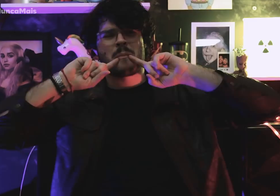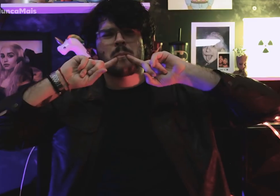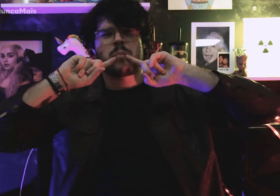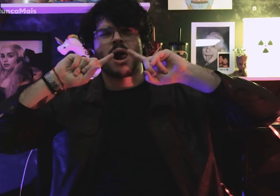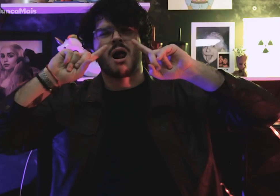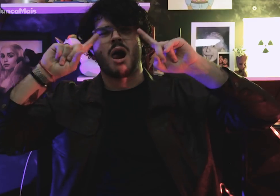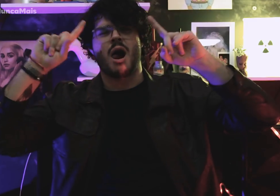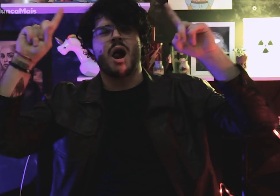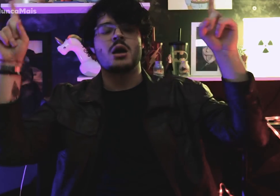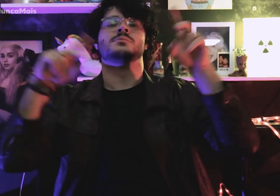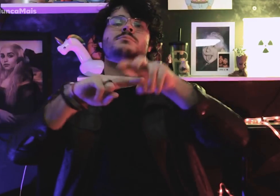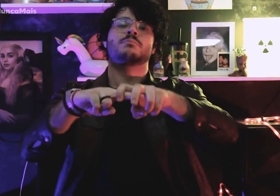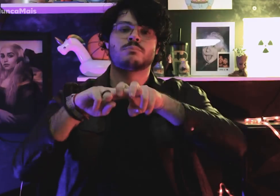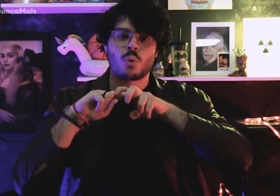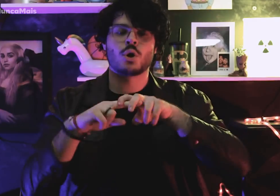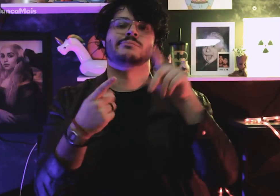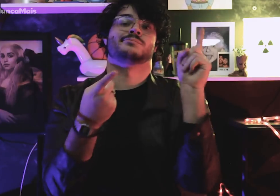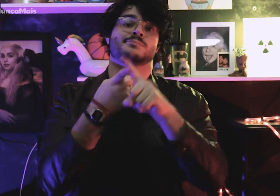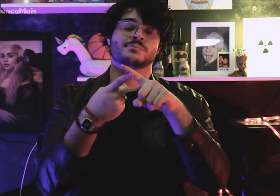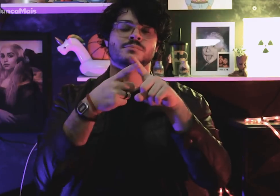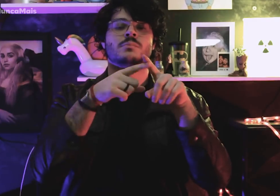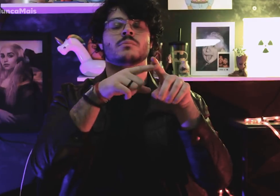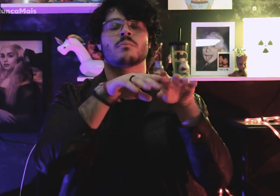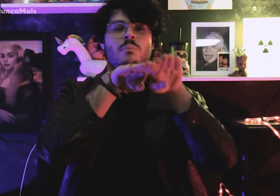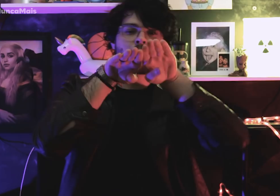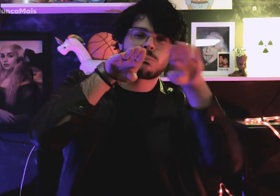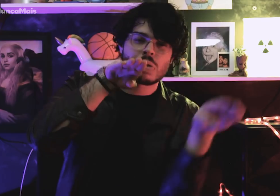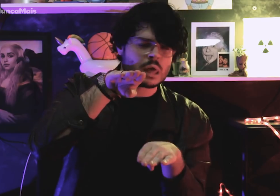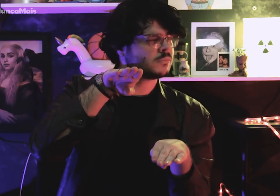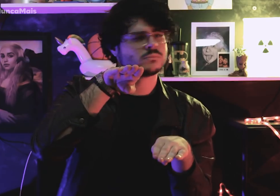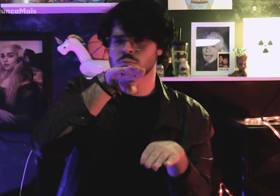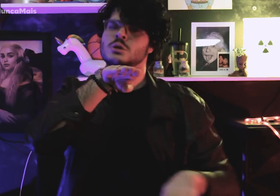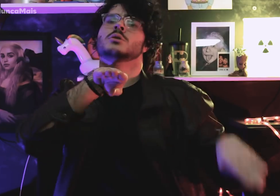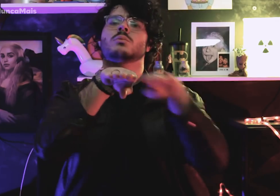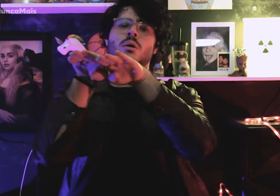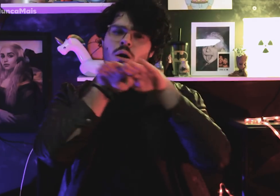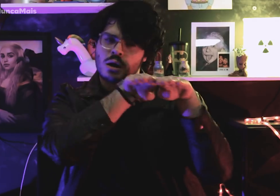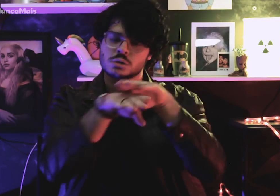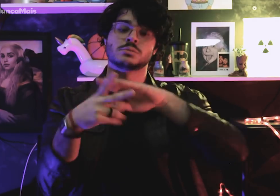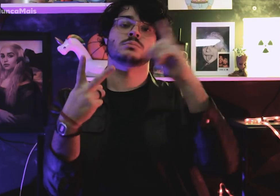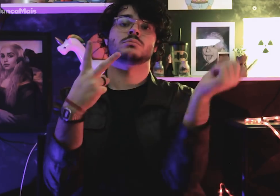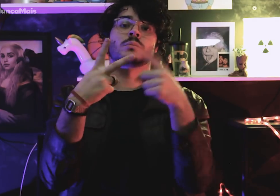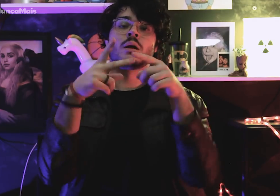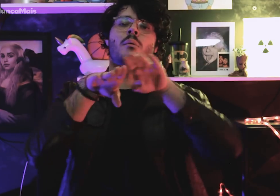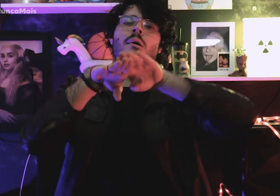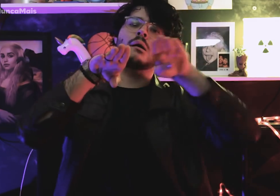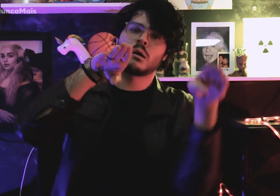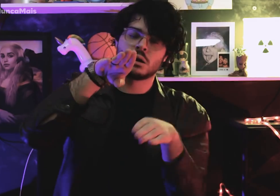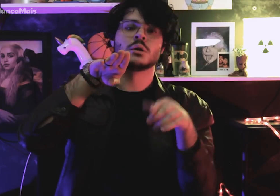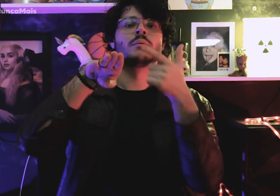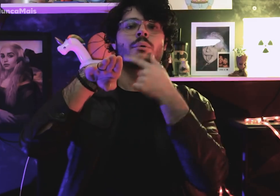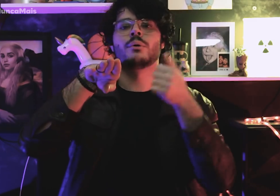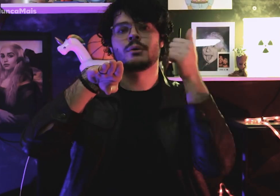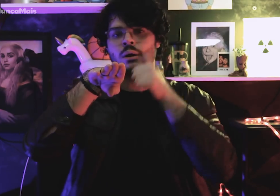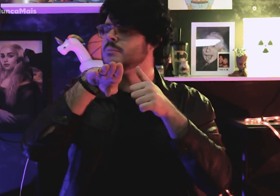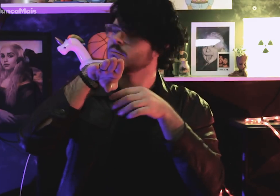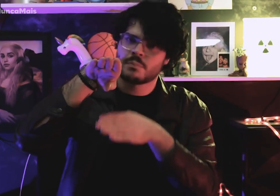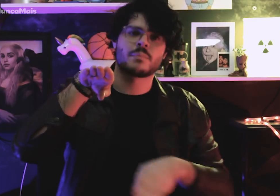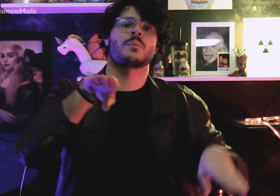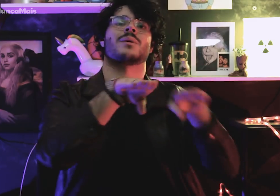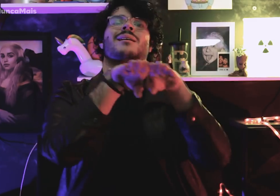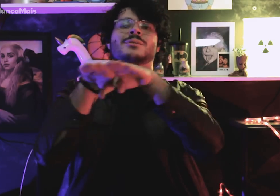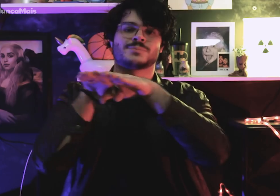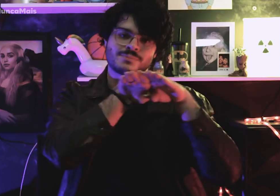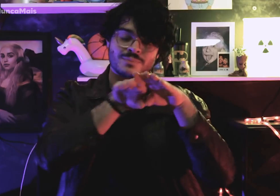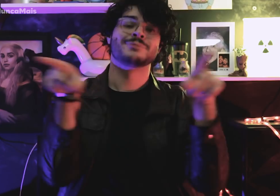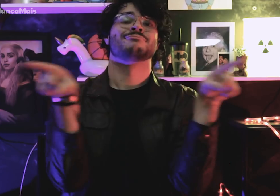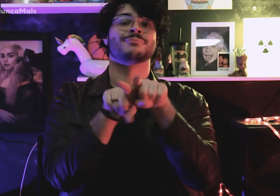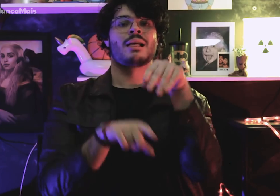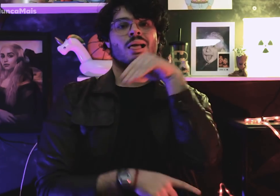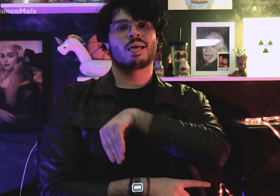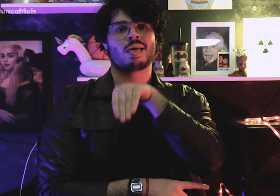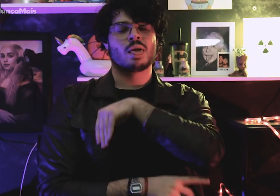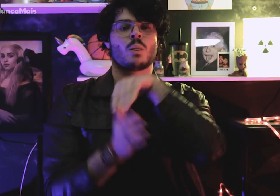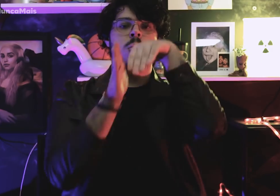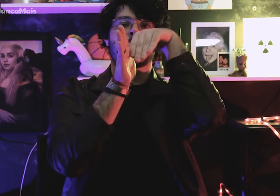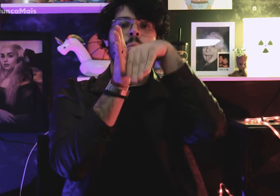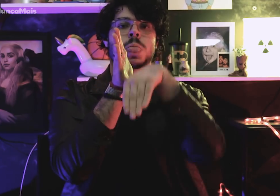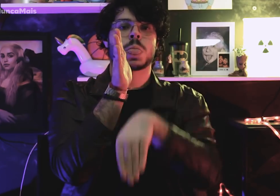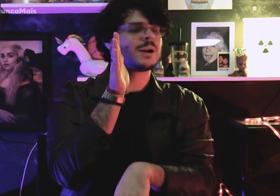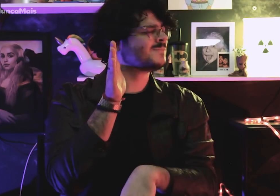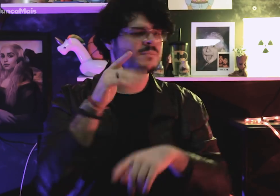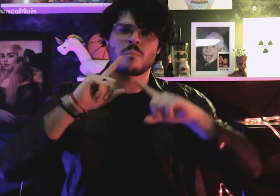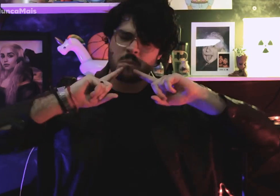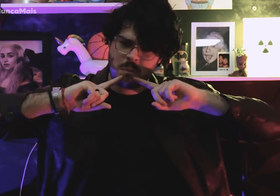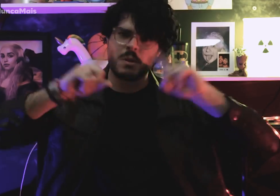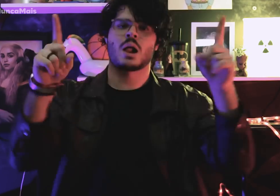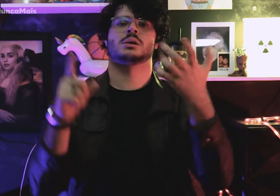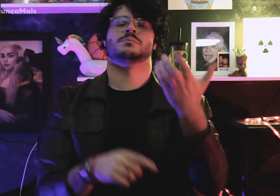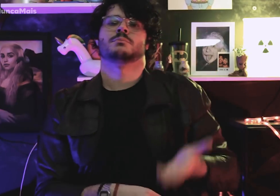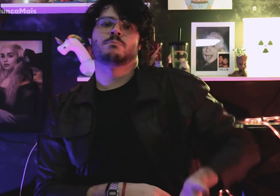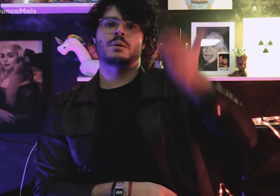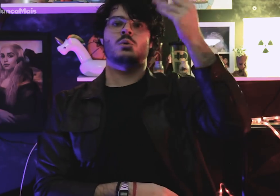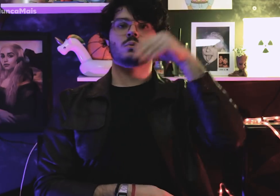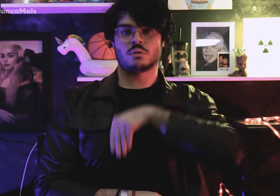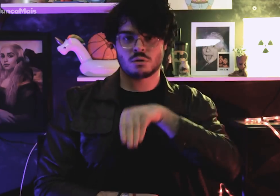se manifestando contra a desigualdade social e de gênero, arrocho salarial